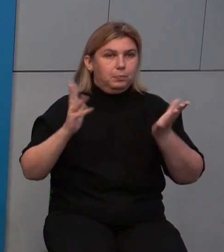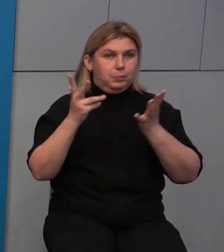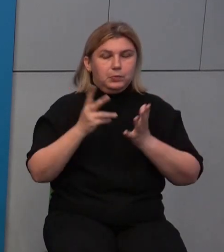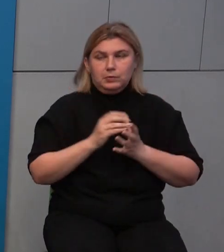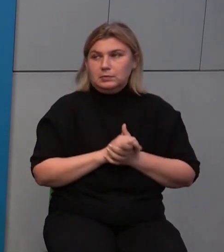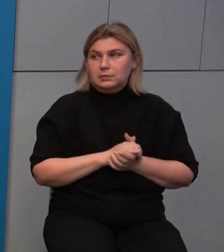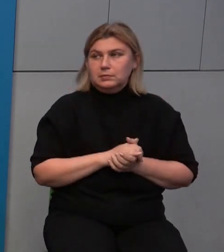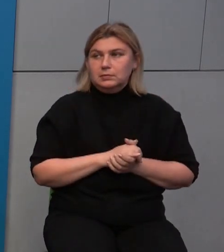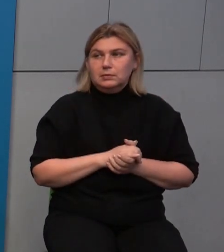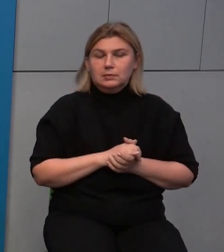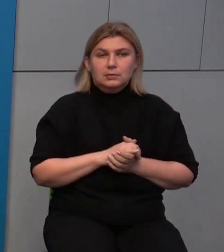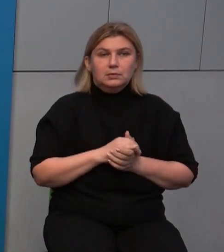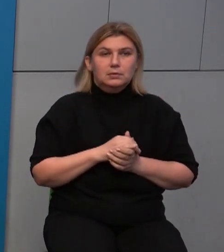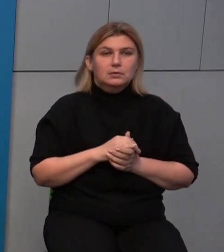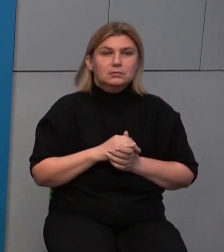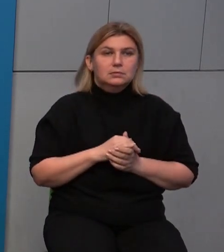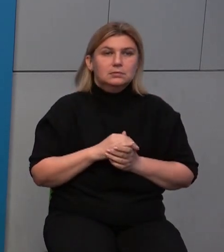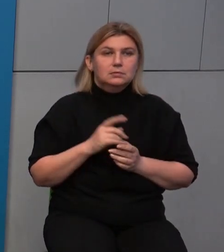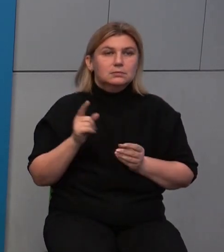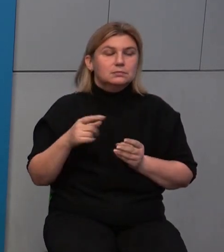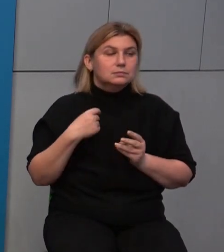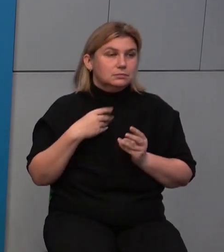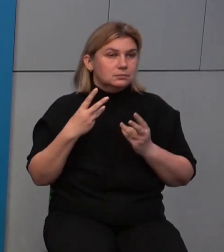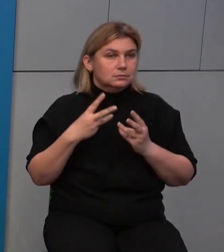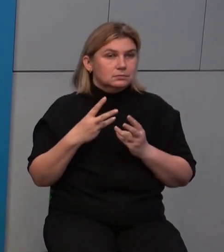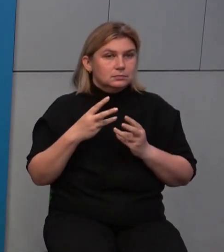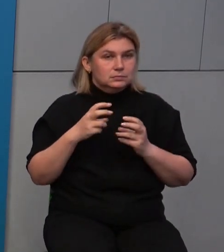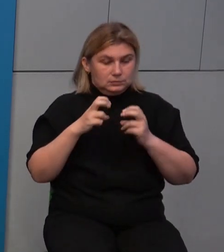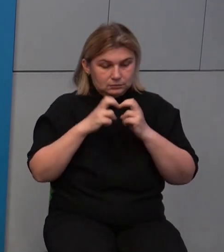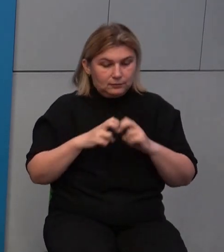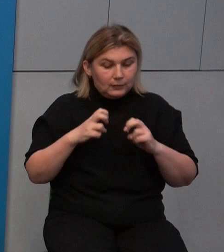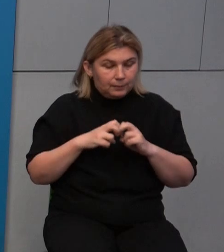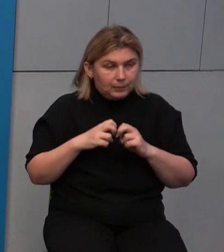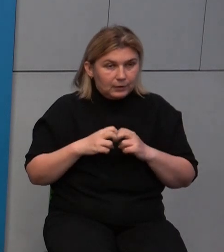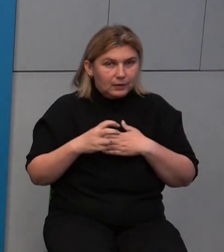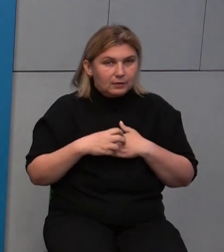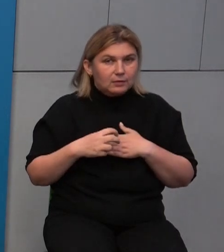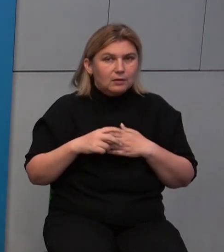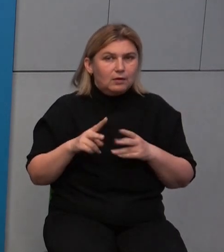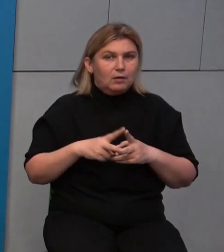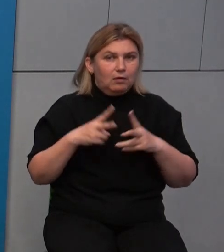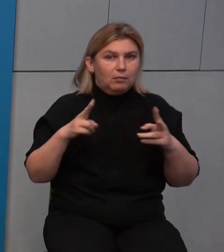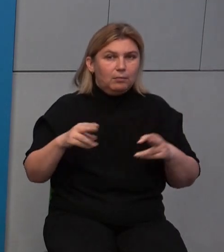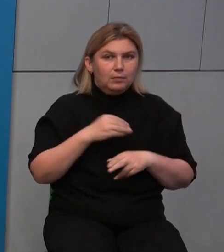I ja naprawdę do takich czołowych badaczy tego okresu w Polsce w pewnym momencie